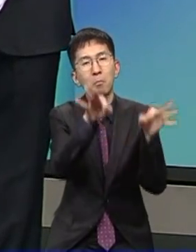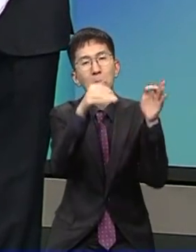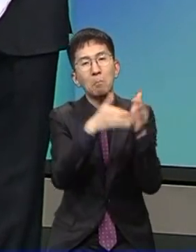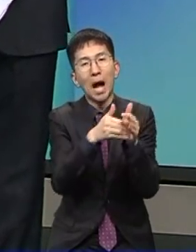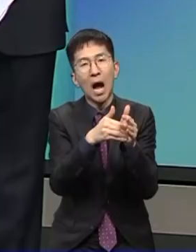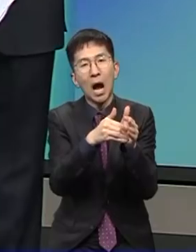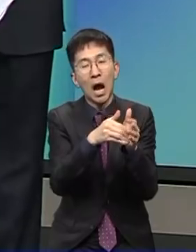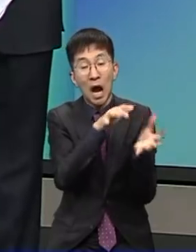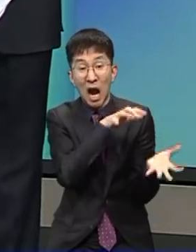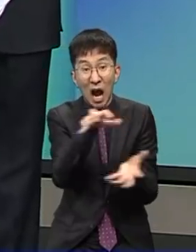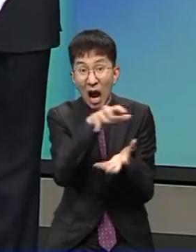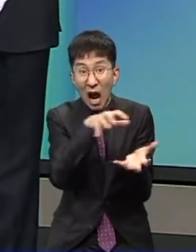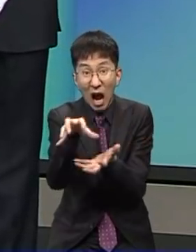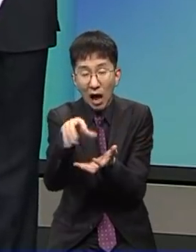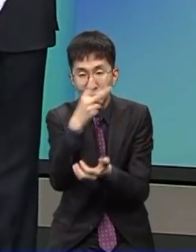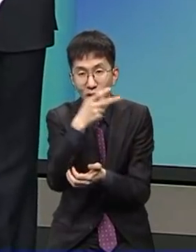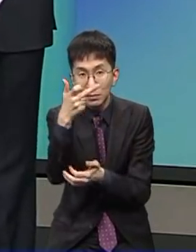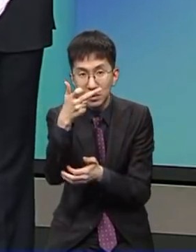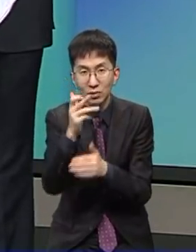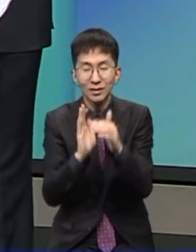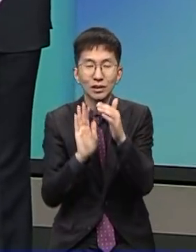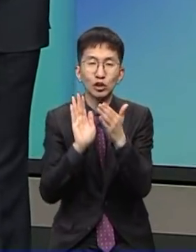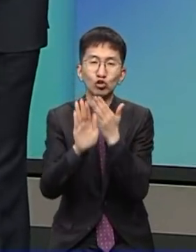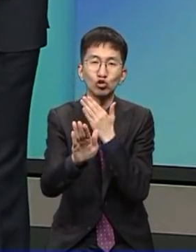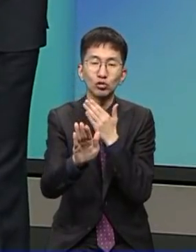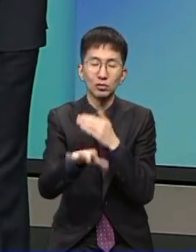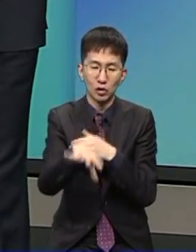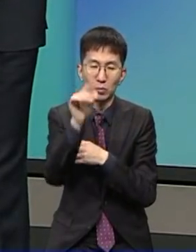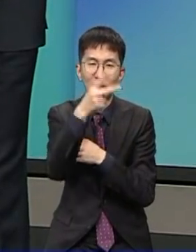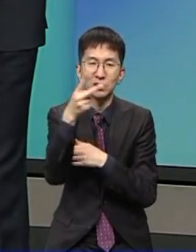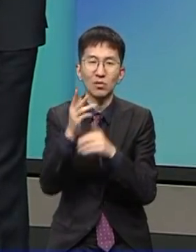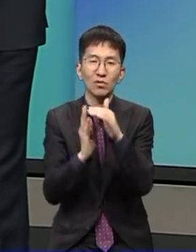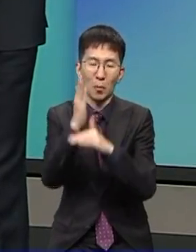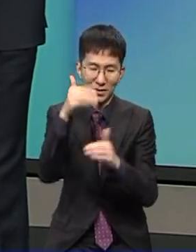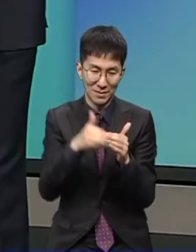2017년 이후 처음으로 2천 원을 넘어섰습니다.